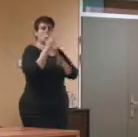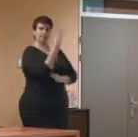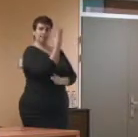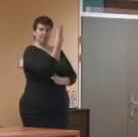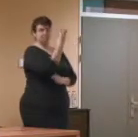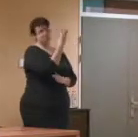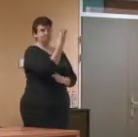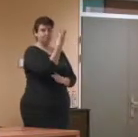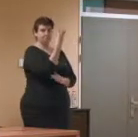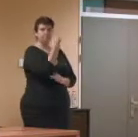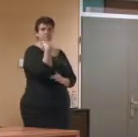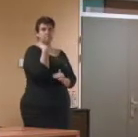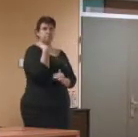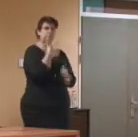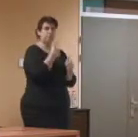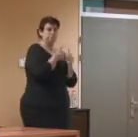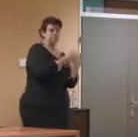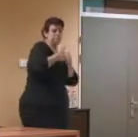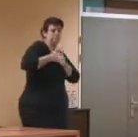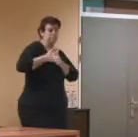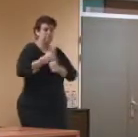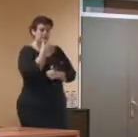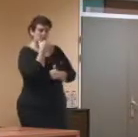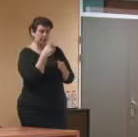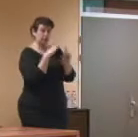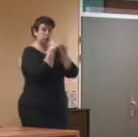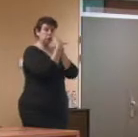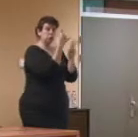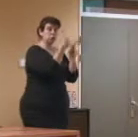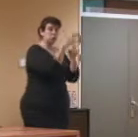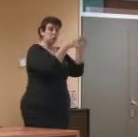que podáis seguir todo. El primero sería un poco el nivel político y judicial en el que nos encontramos;